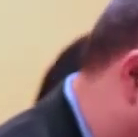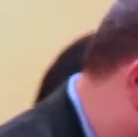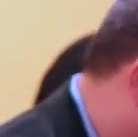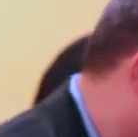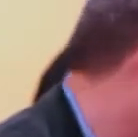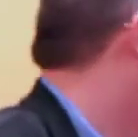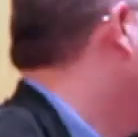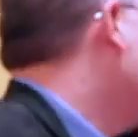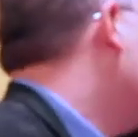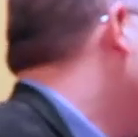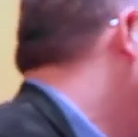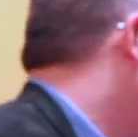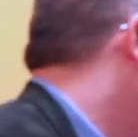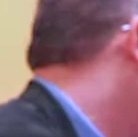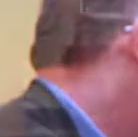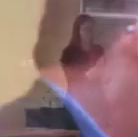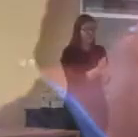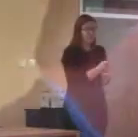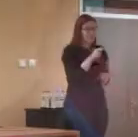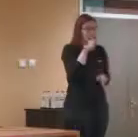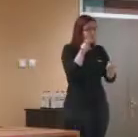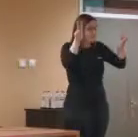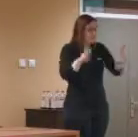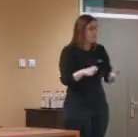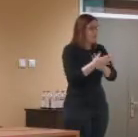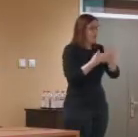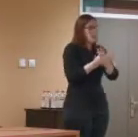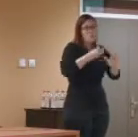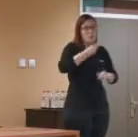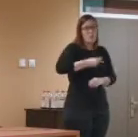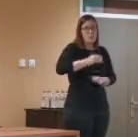en el libro "El secuestro de la democracia" que os aconsejo, porque fue una pantalla perfecta,